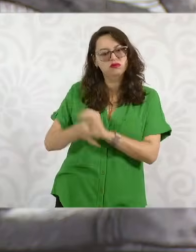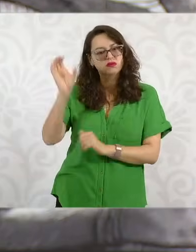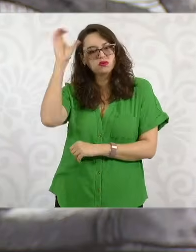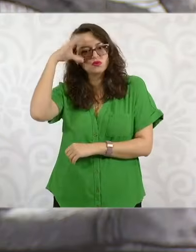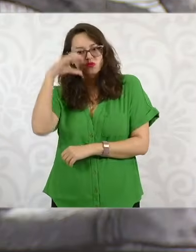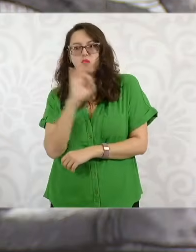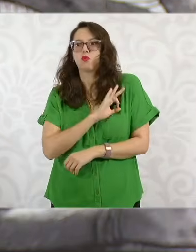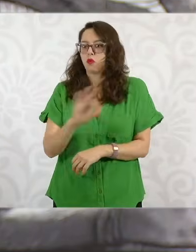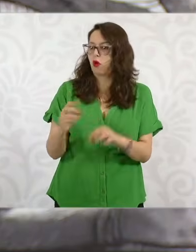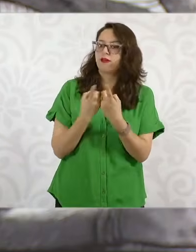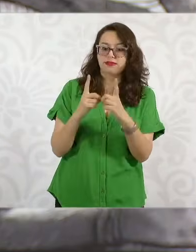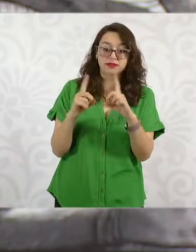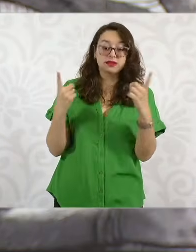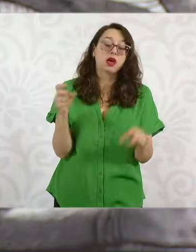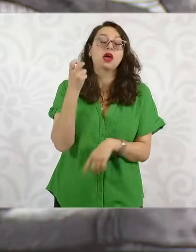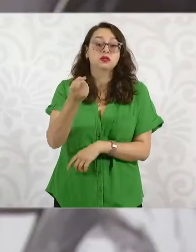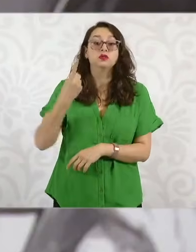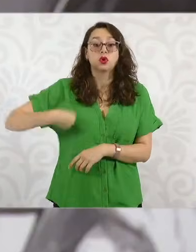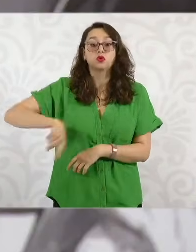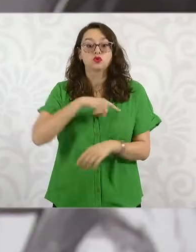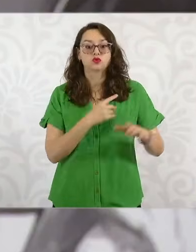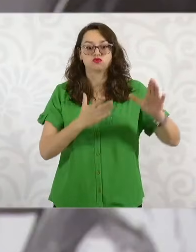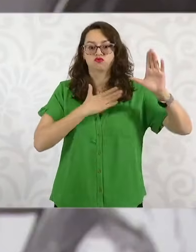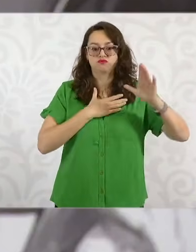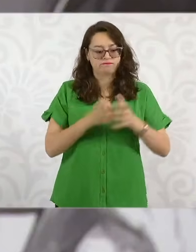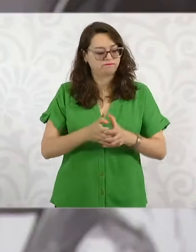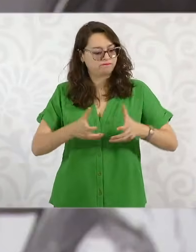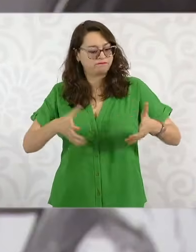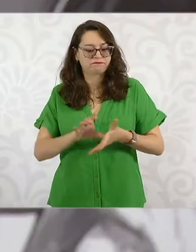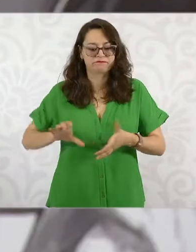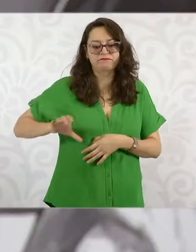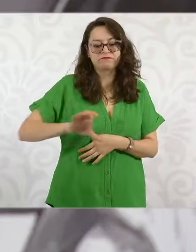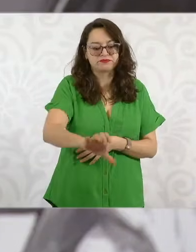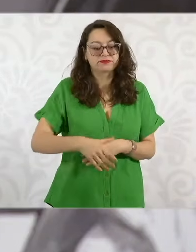comprometidos a incrementar nuestra inversión en este sector. Reconocemos el liderazgo del gobierno